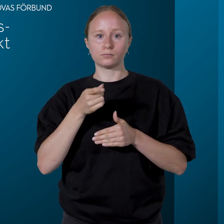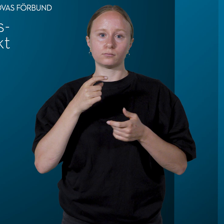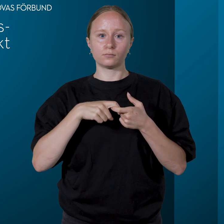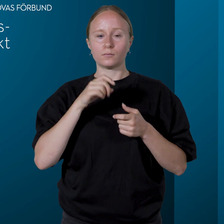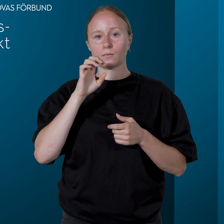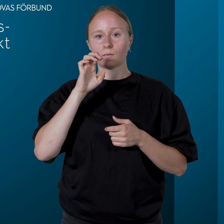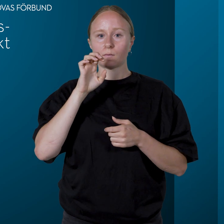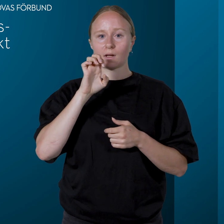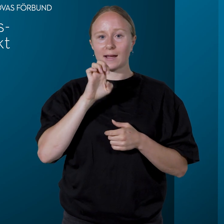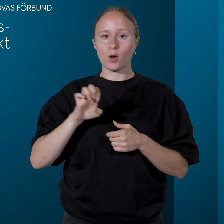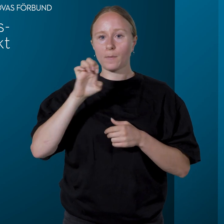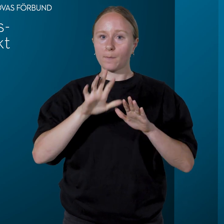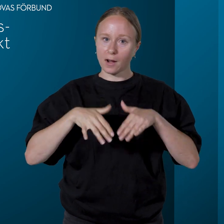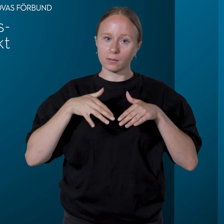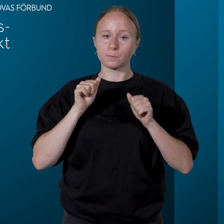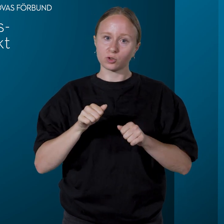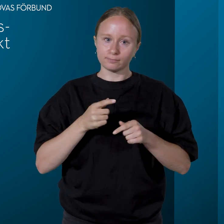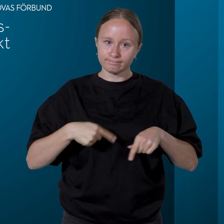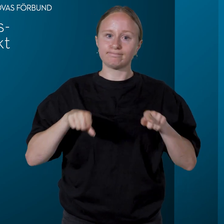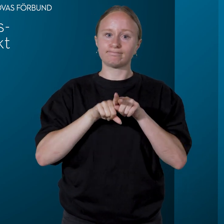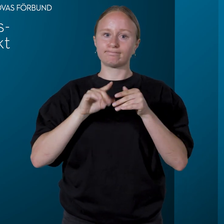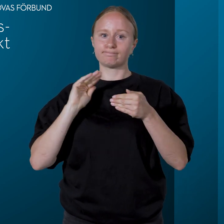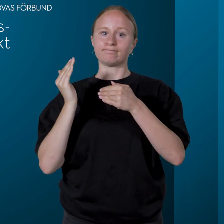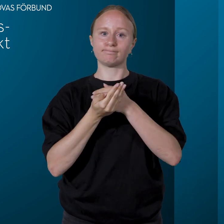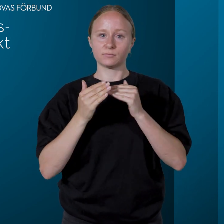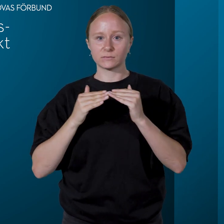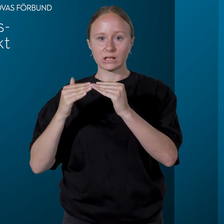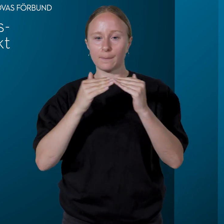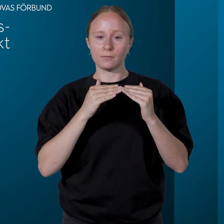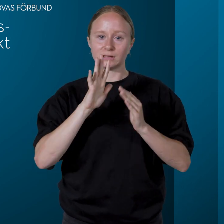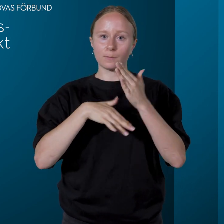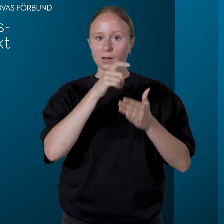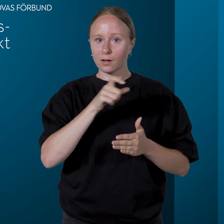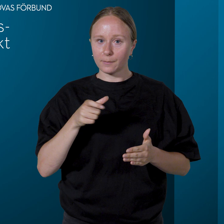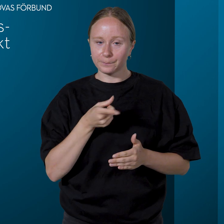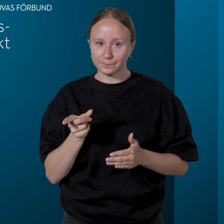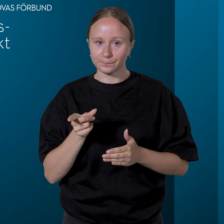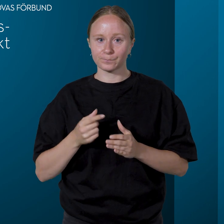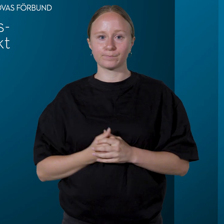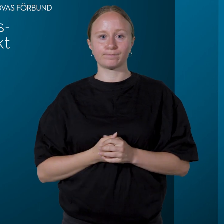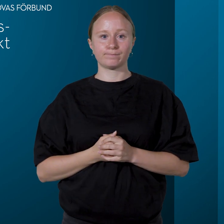som Europaparlamentet bör vidta för att säkerställa jämlikhet för teckenspråkiga.